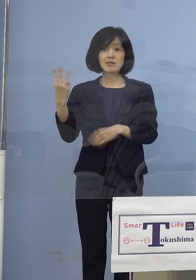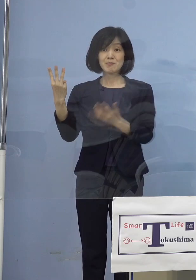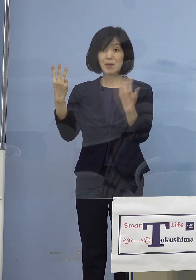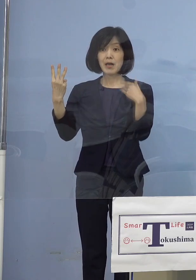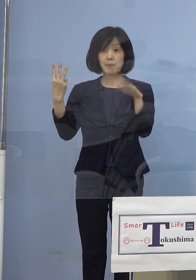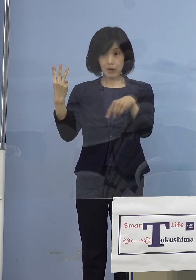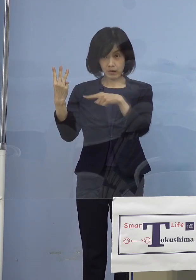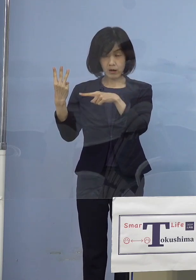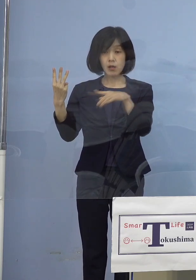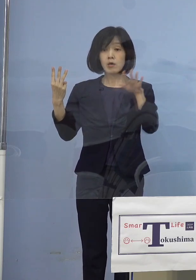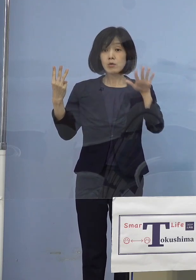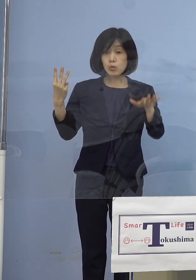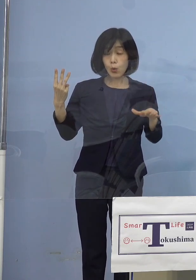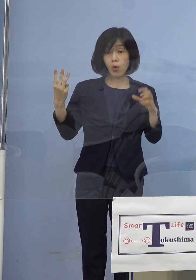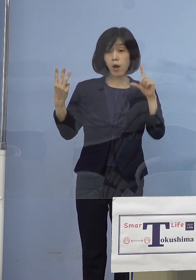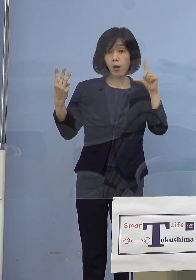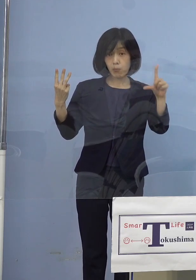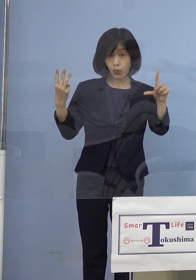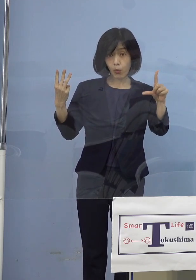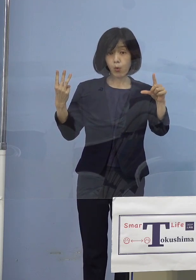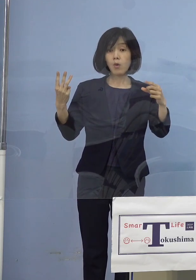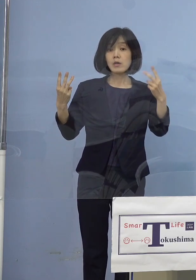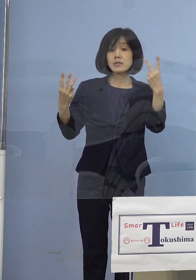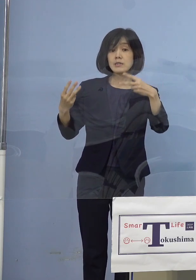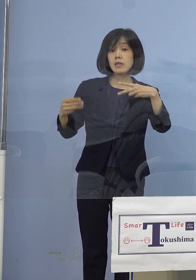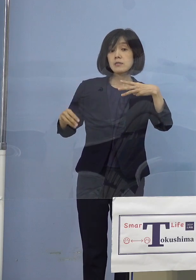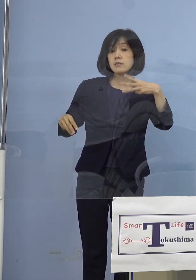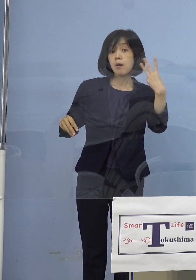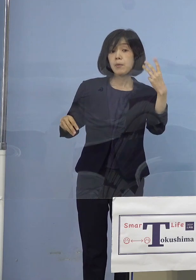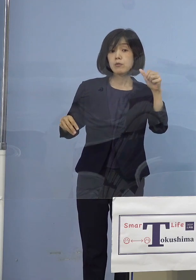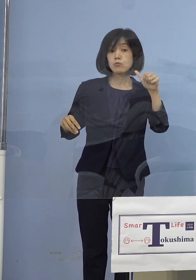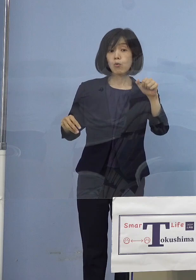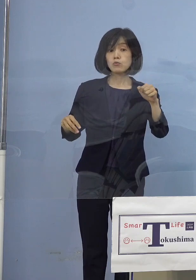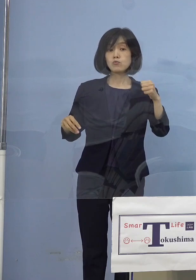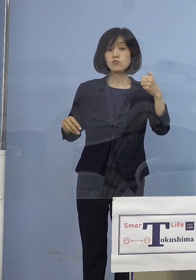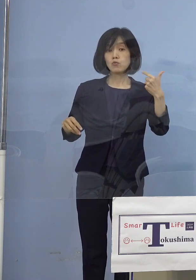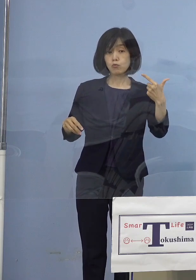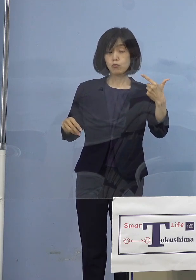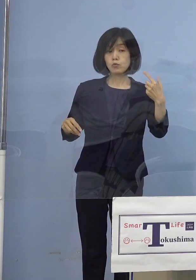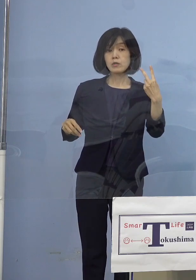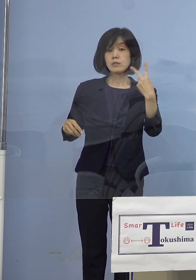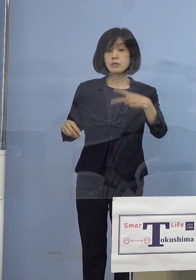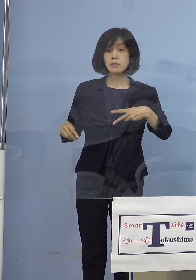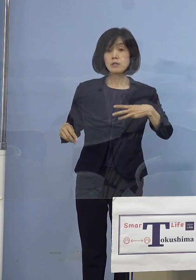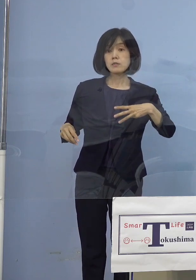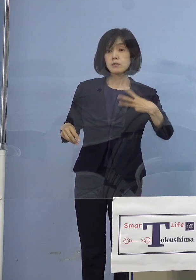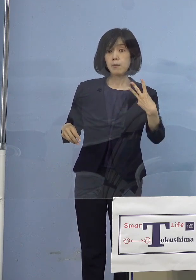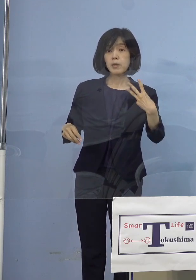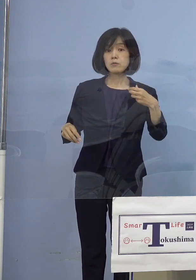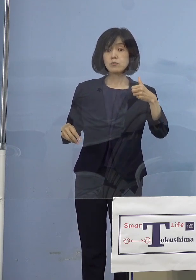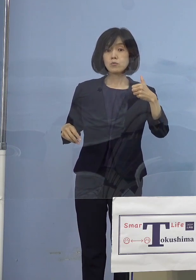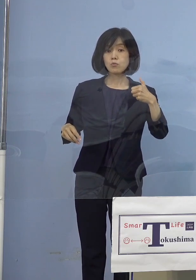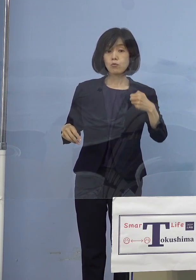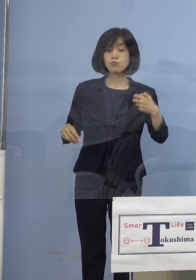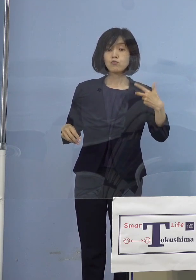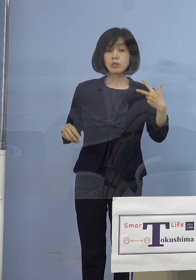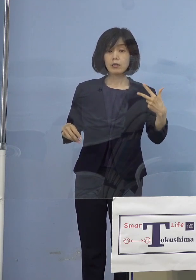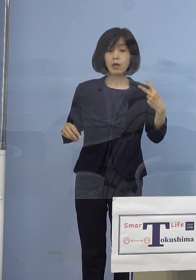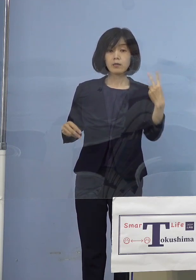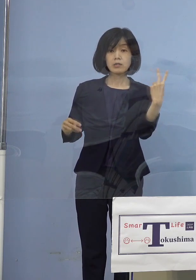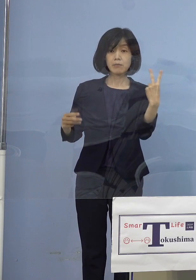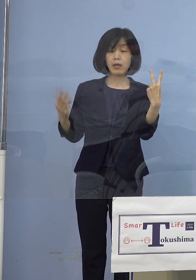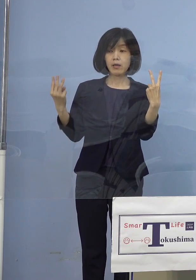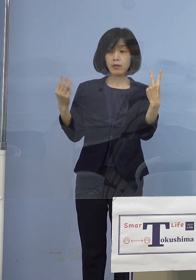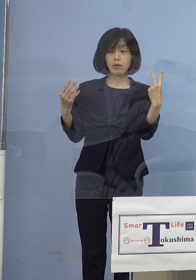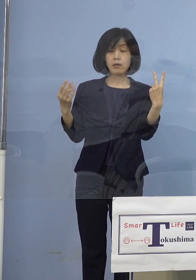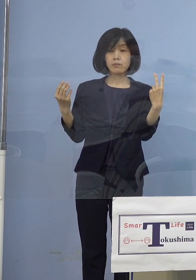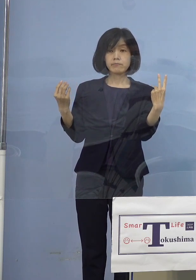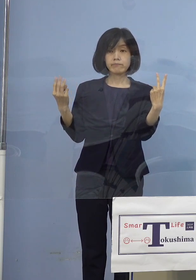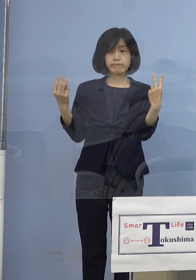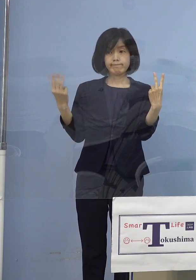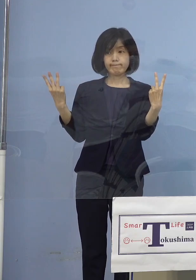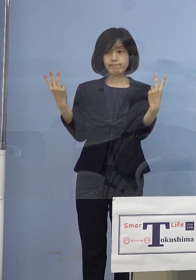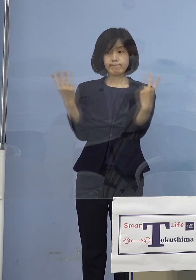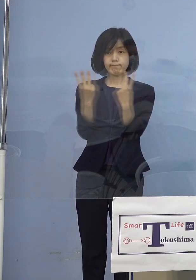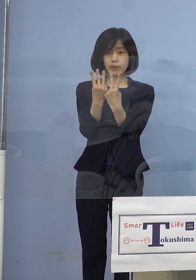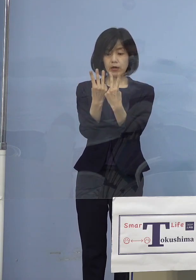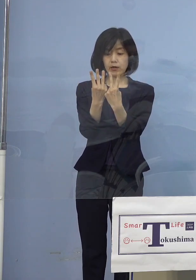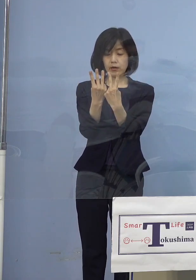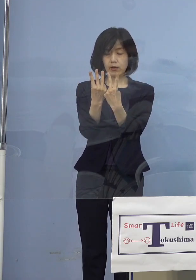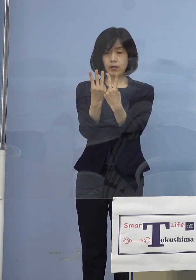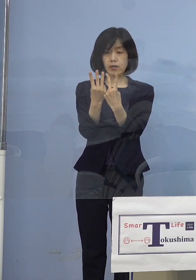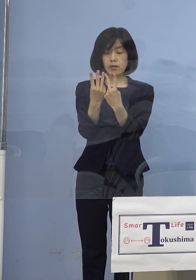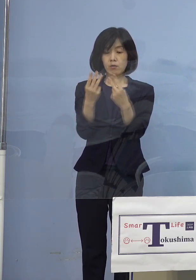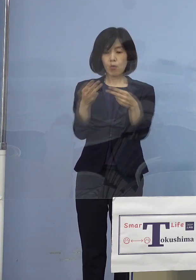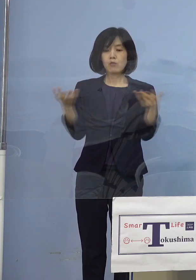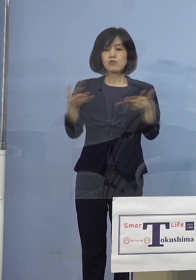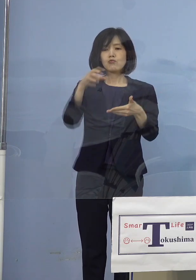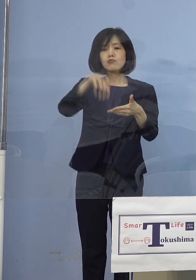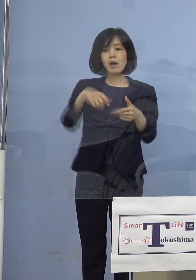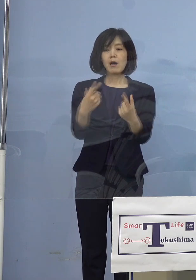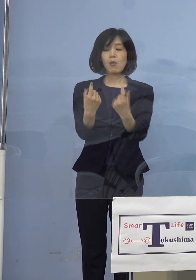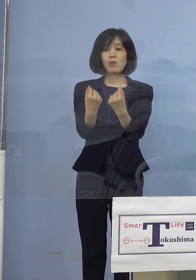本日発表の2356（例目）、2357（例目）の2名を加えた 計5名の感染が同じ職場から確認され